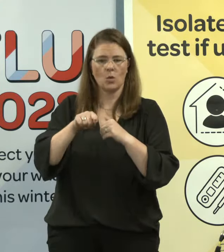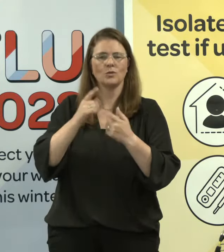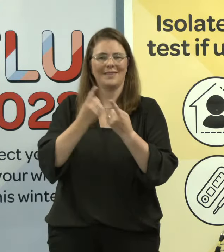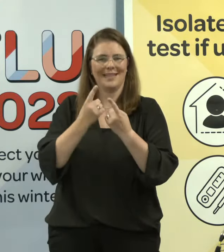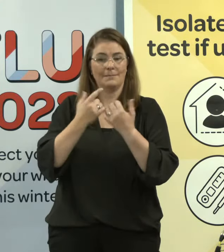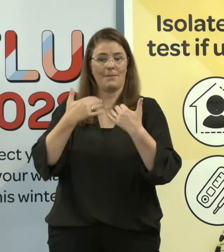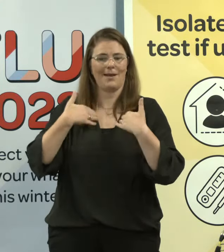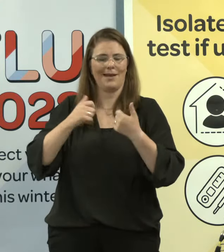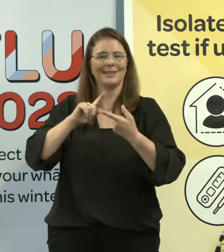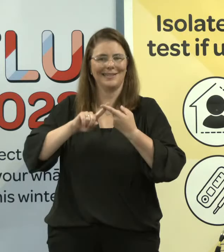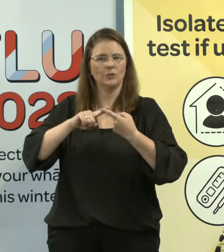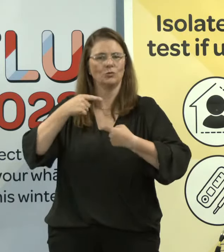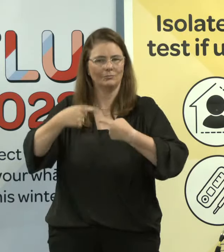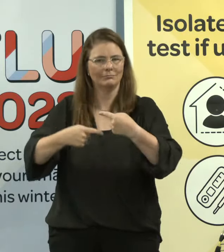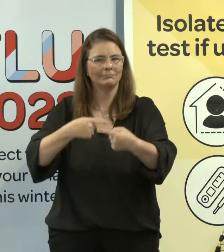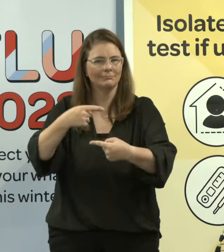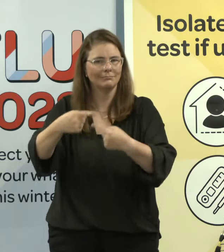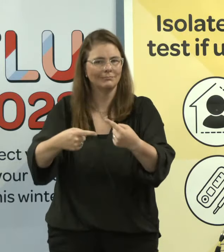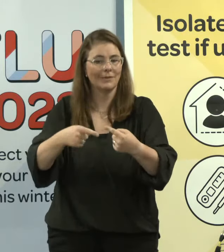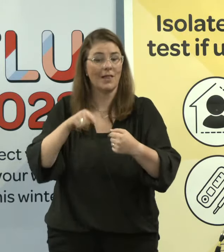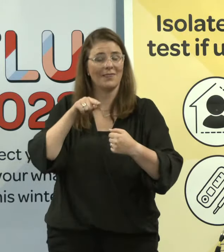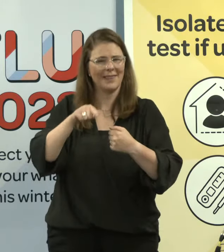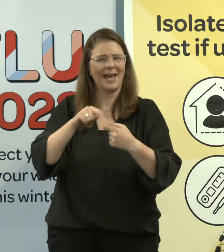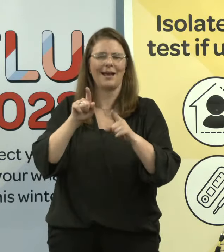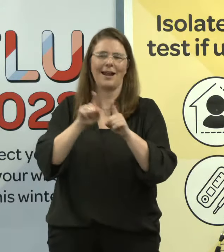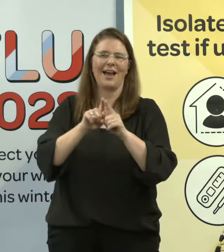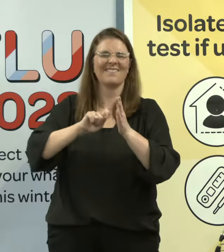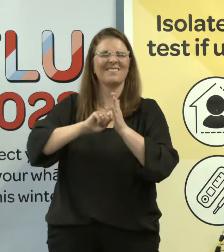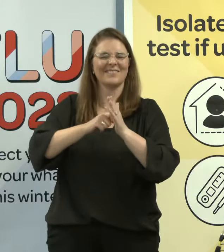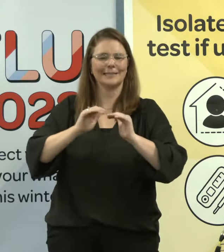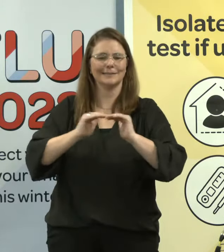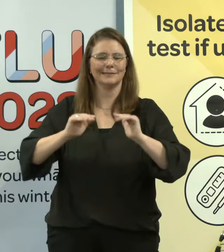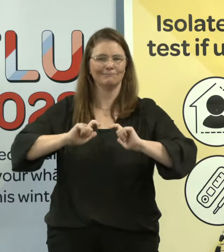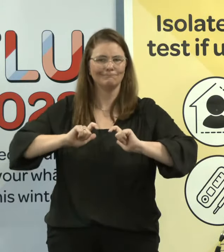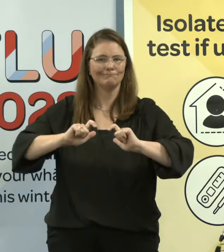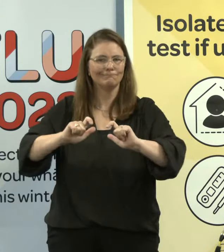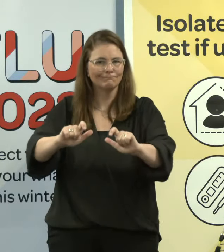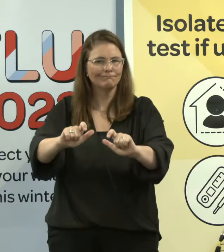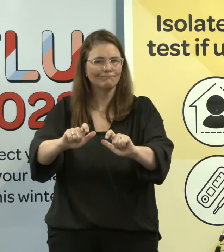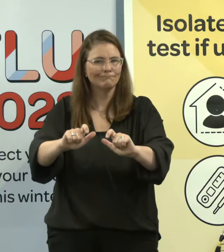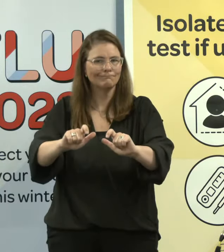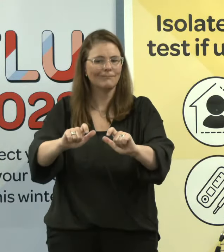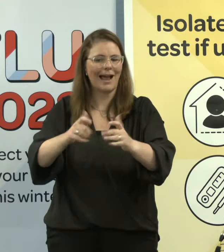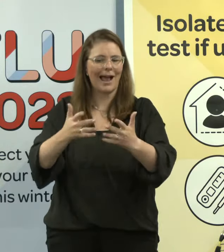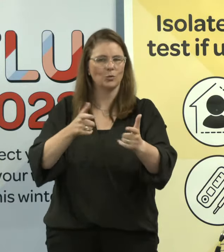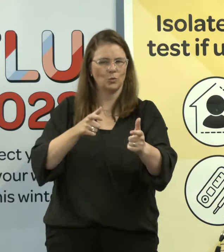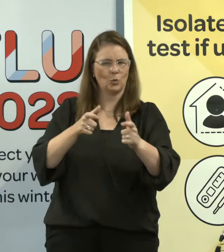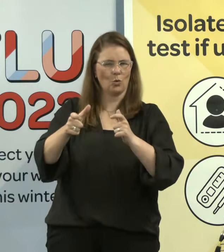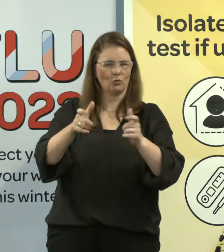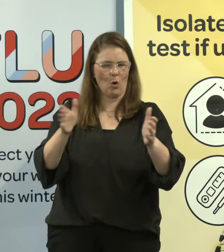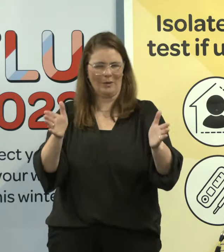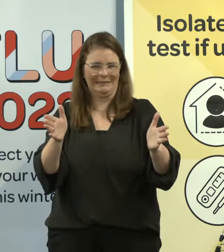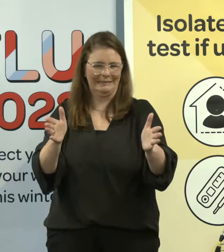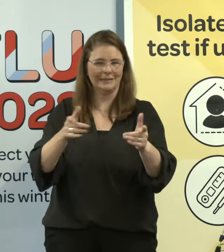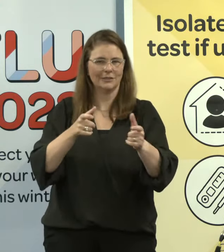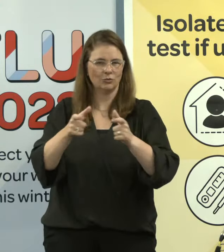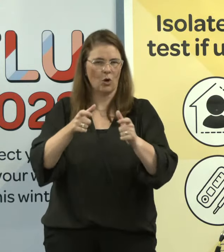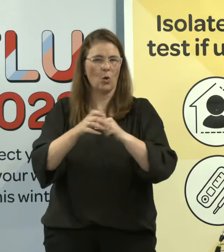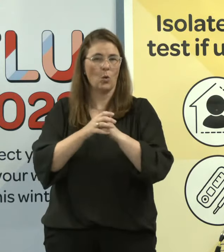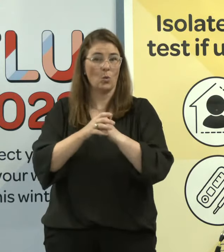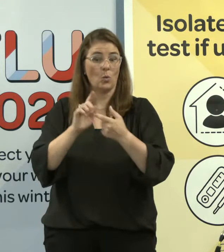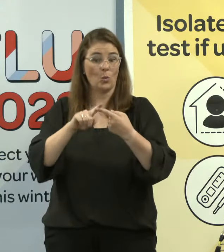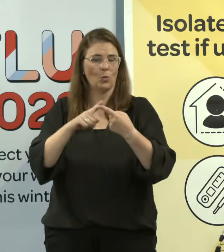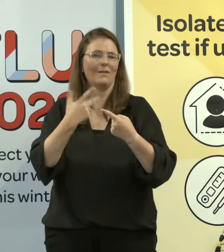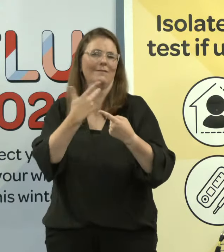ko nga wawaotanga ka noho tonu